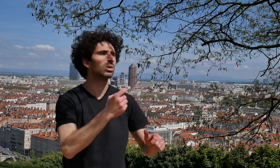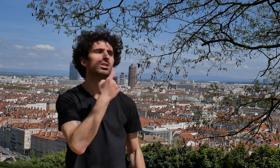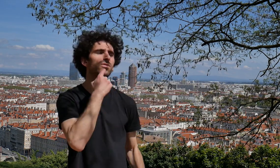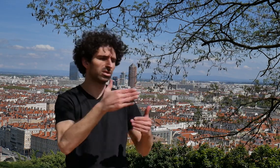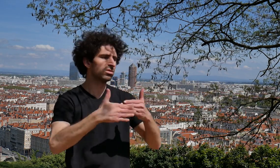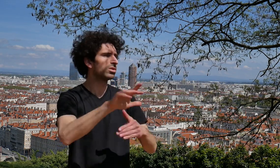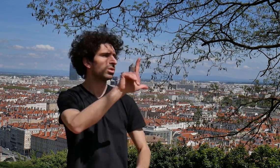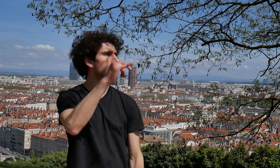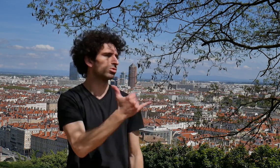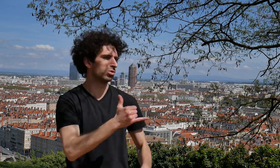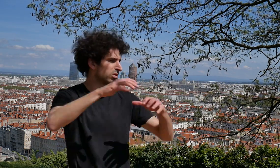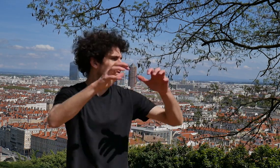il va pleuvoir dans les 48h.